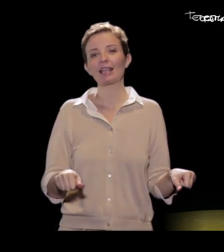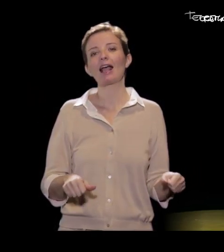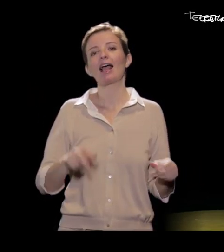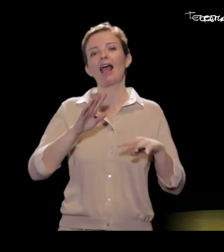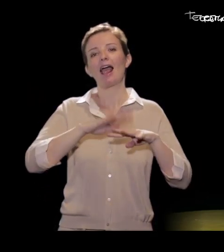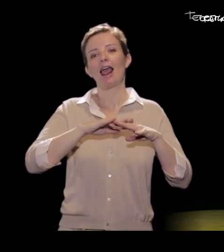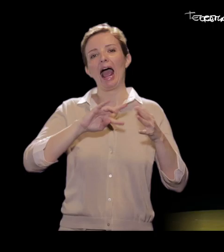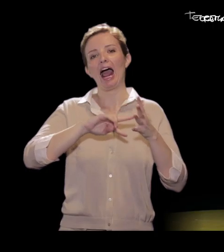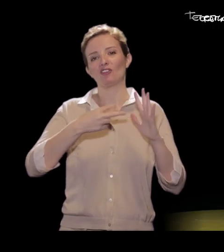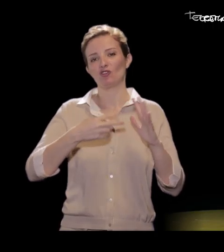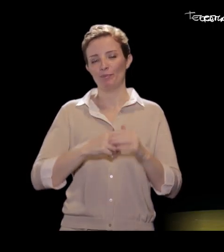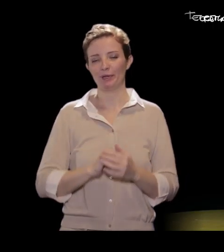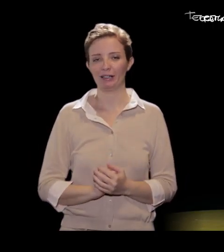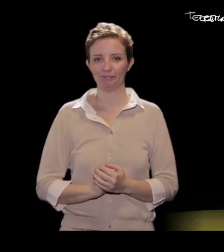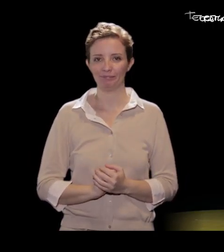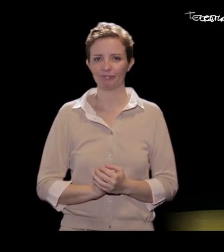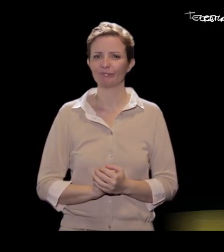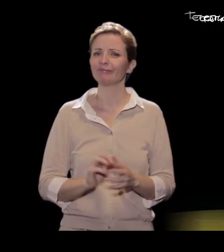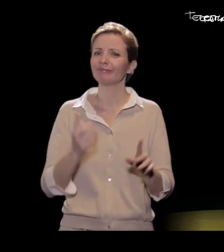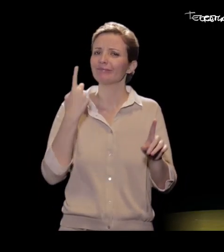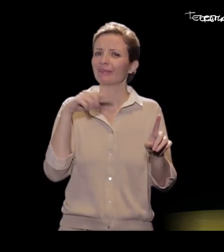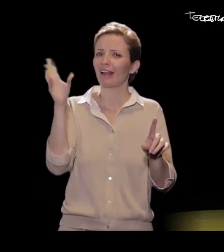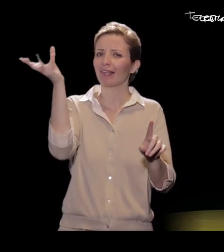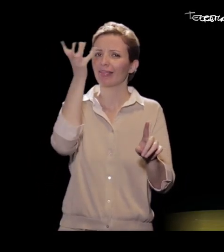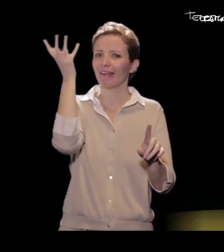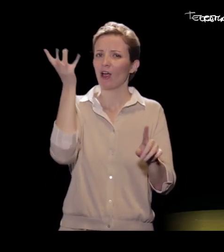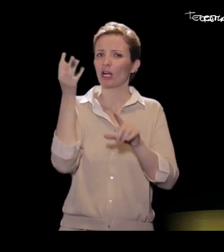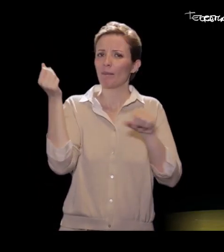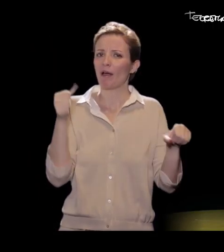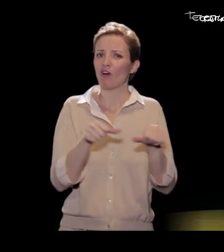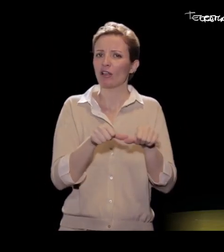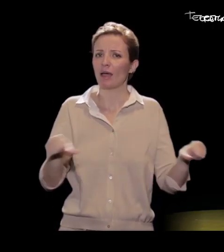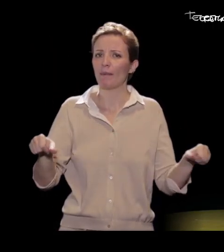Cosa ci dice il teorema fondamentale dell'algebra ?